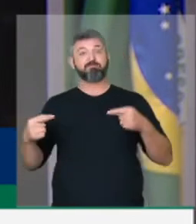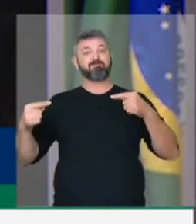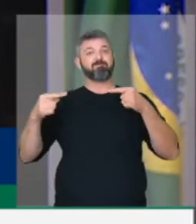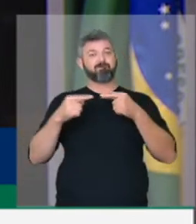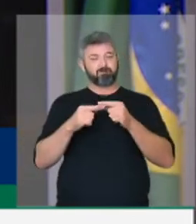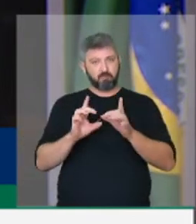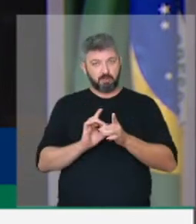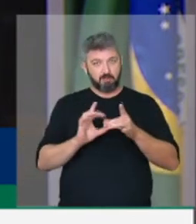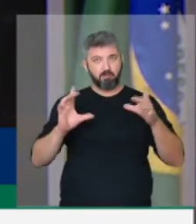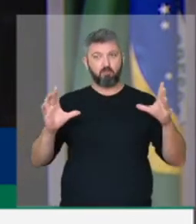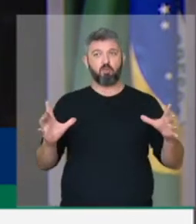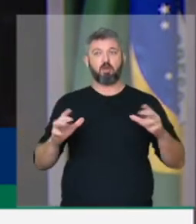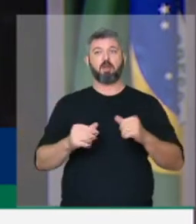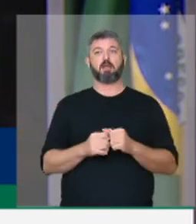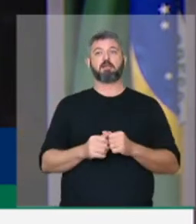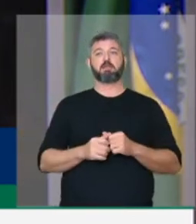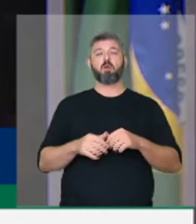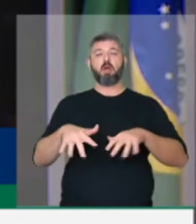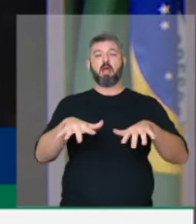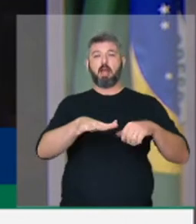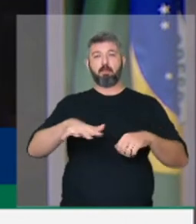CONDIZENTE COM O ANO DE 2021, DEMOCRACIA, AMBIENTE DE REDES SOCIAIS QUE EVIDENTE MUDA A MANEIRA COMO A GENTE SE